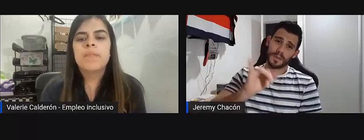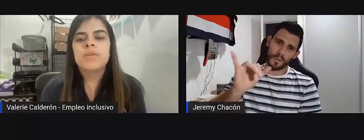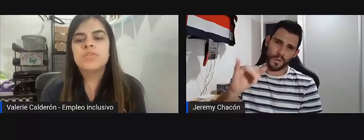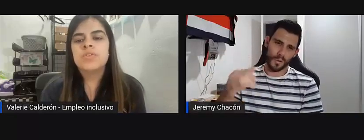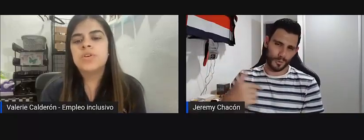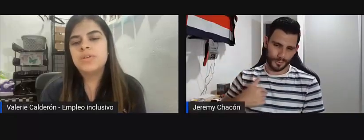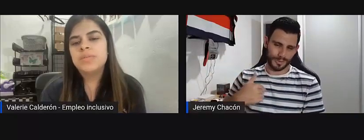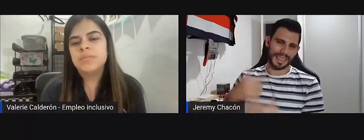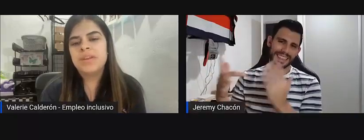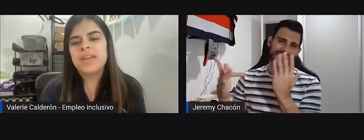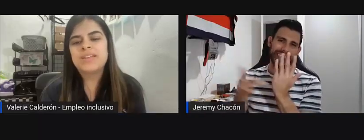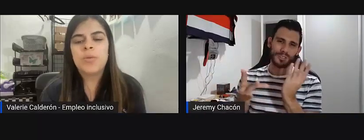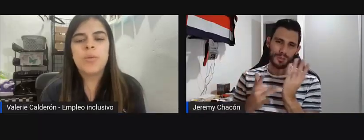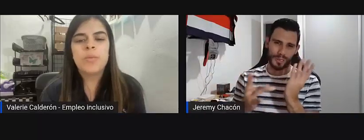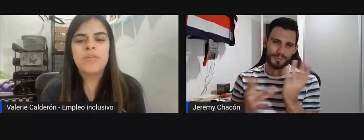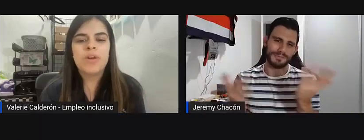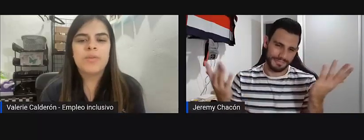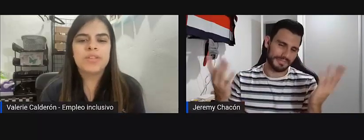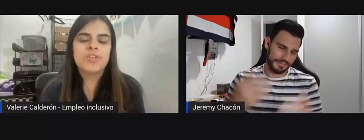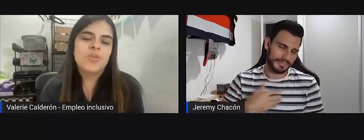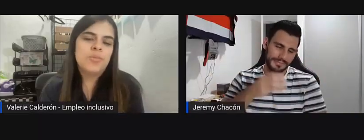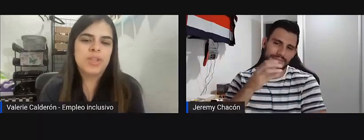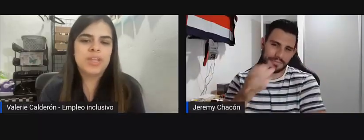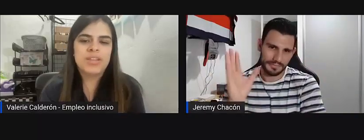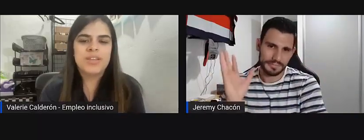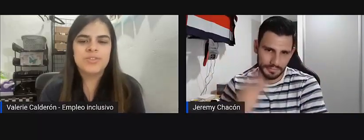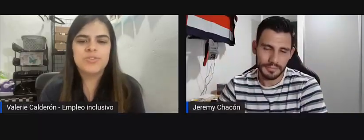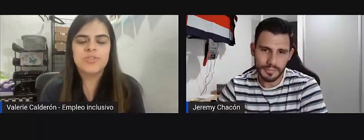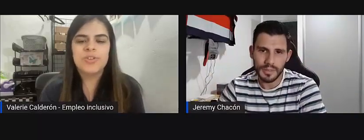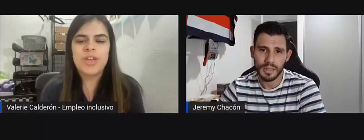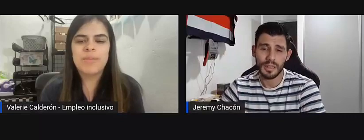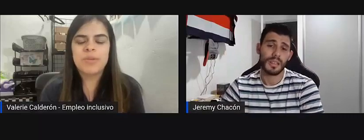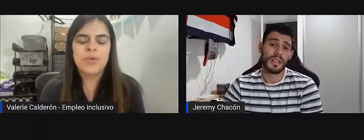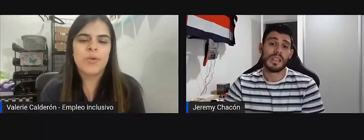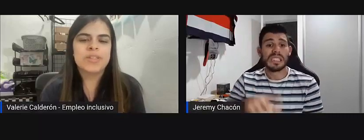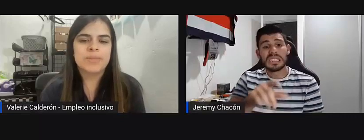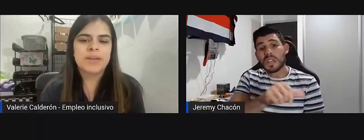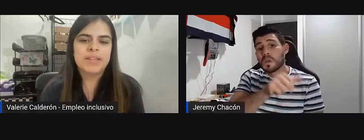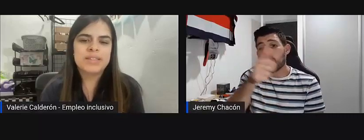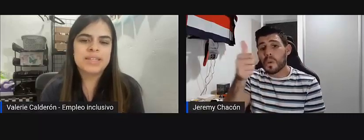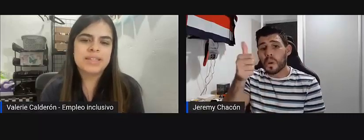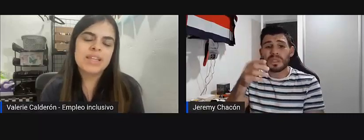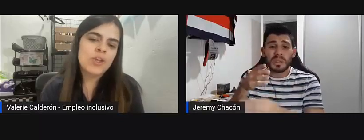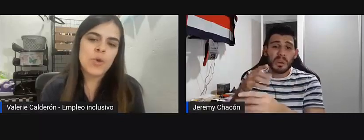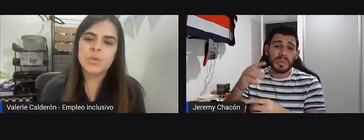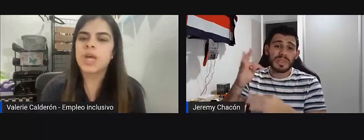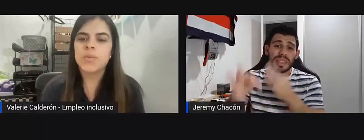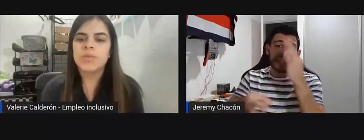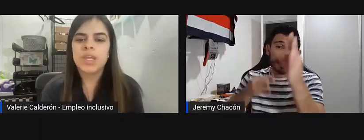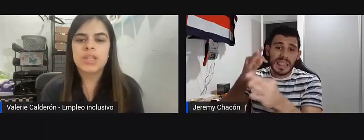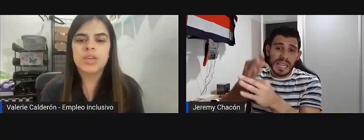yo verdad es como mi recomendación porque di yo a mí me tocó esa parte de ser técnico Buscar un técnico